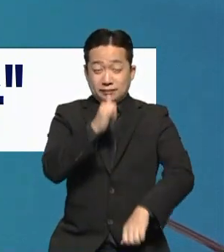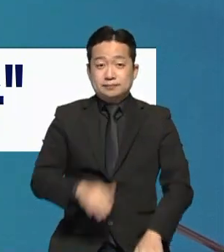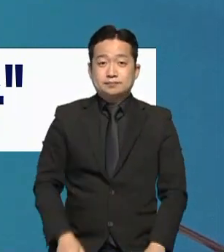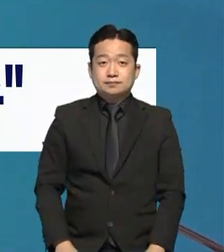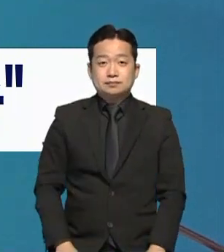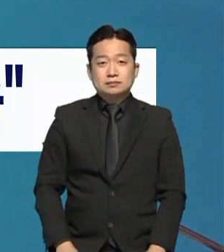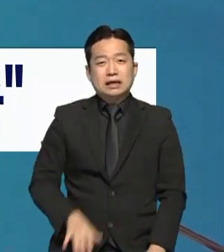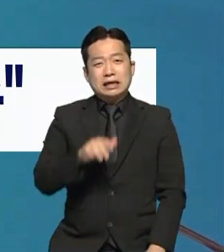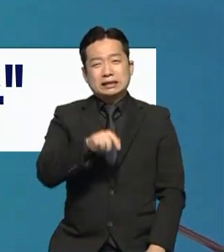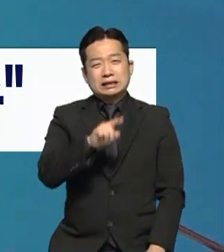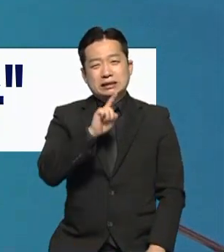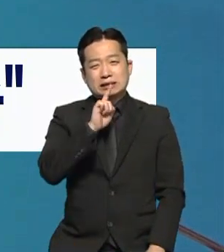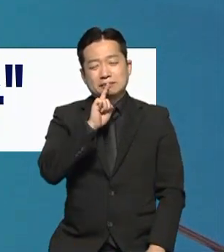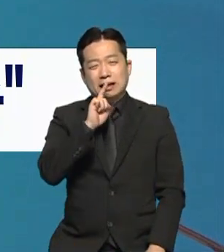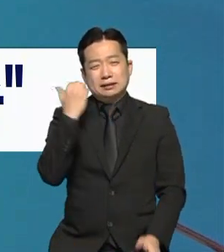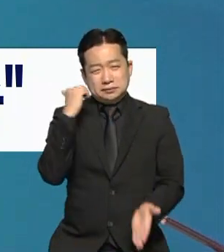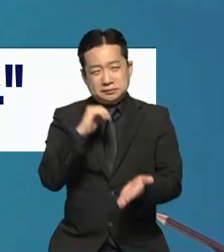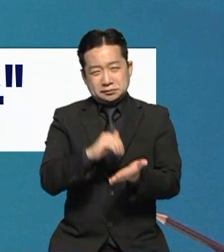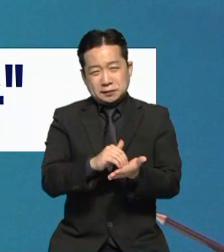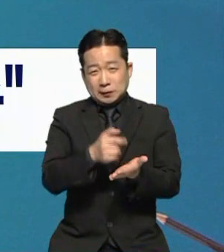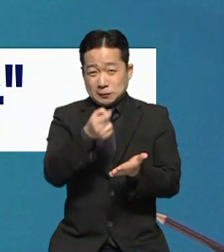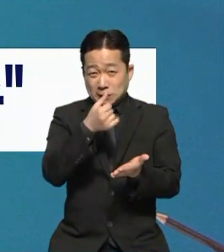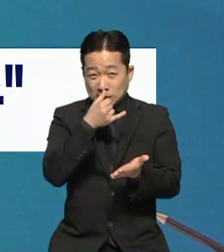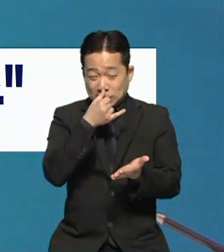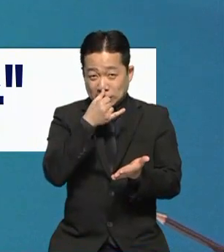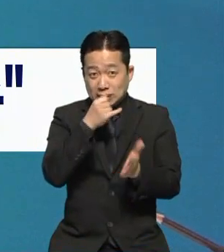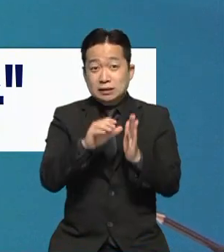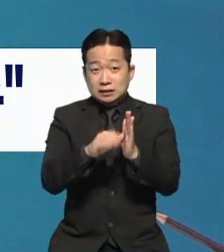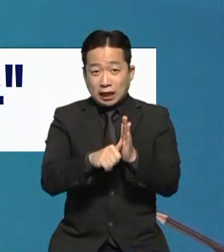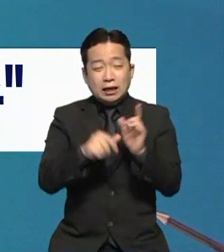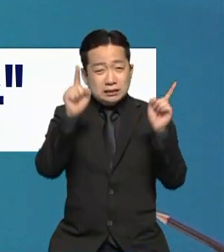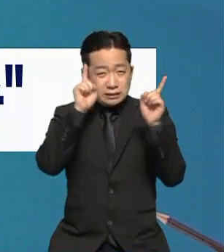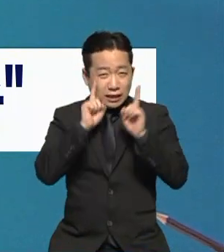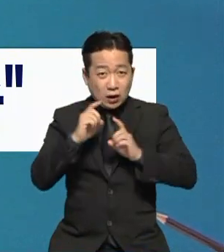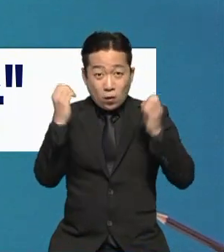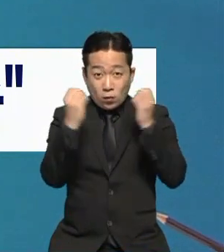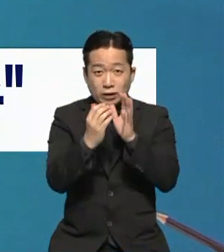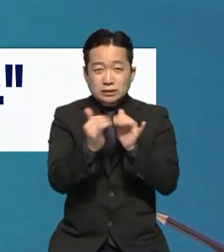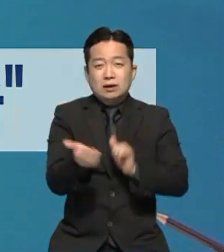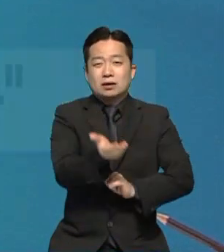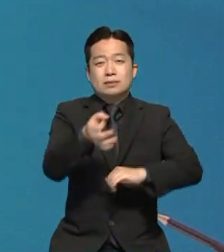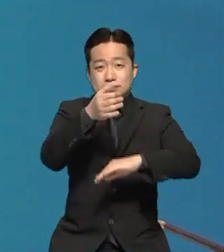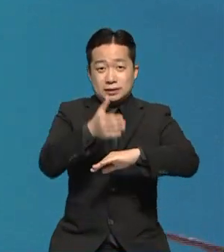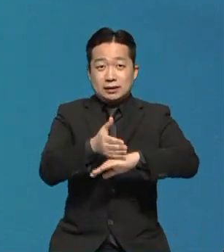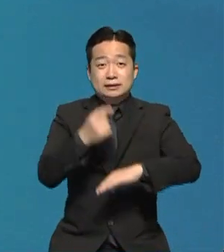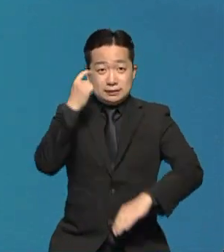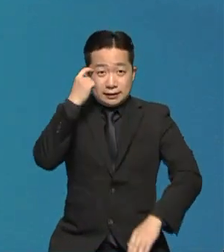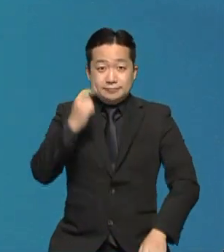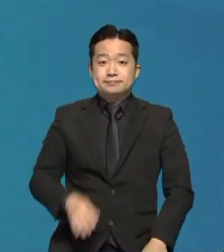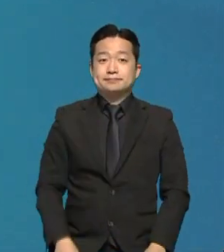했으면 좋았겠다, 오히려 그 때문에 상처받거나 오해하신 분들한테는 죄송하다 그런 생각 하고 있죠.